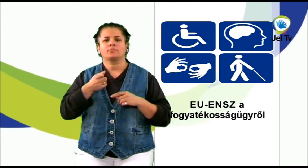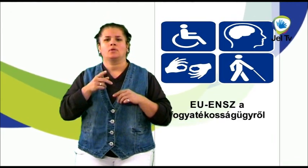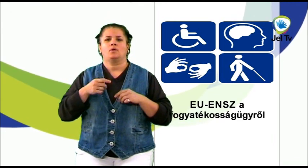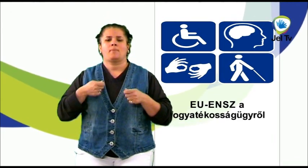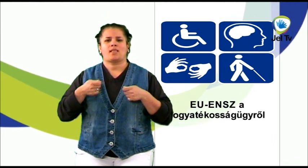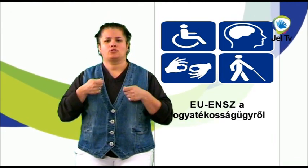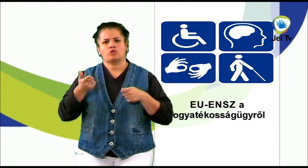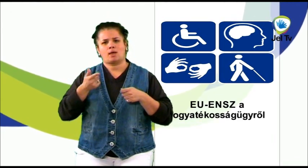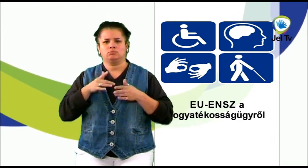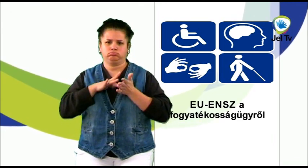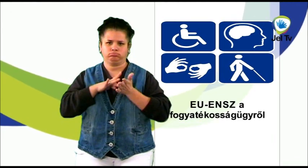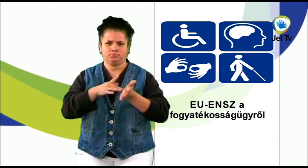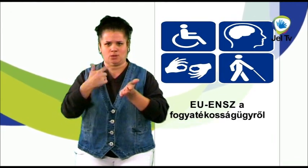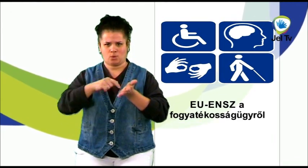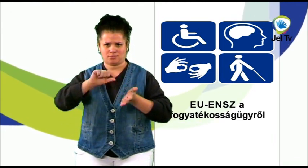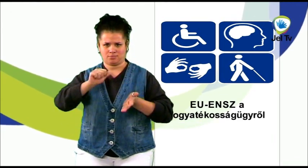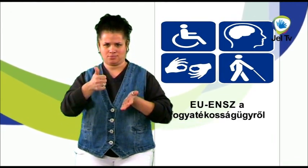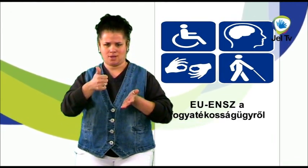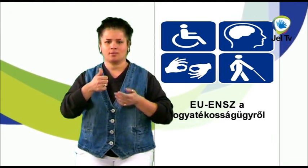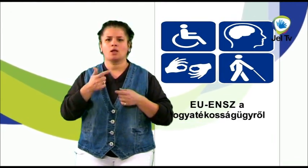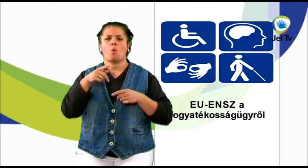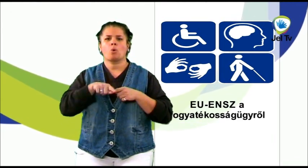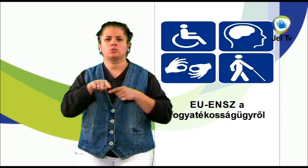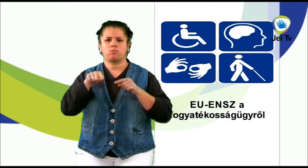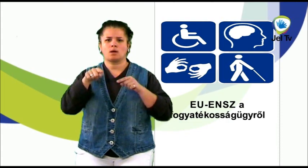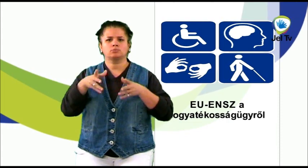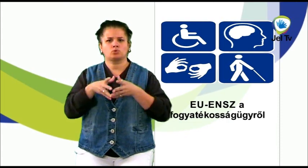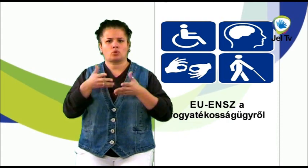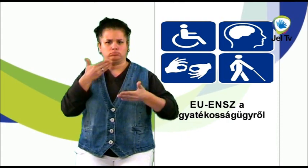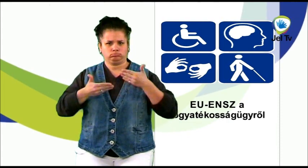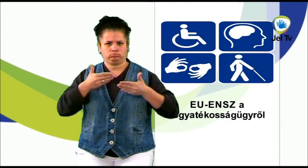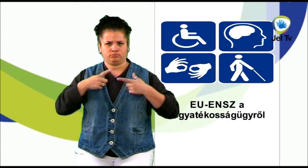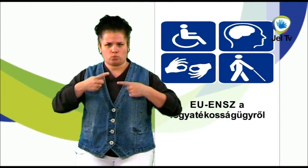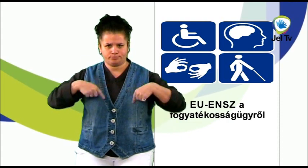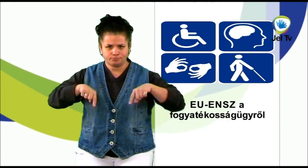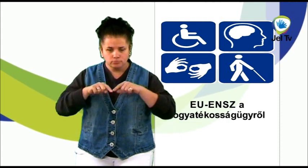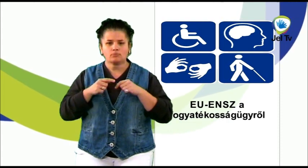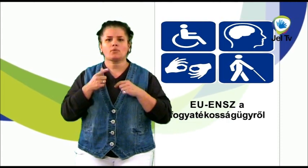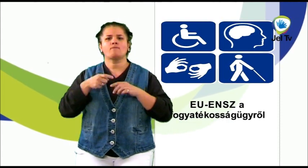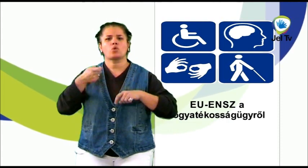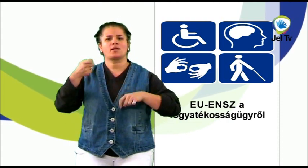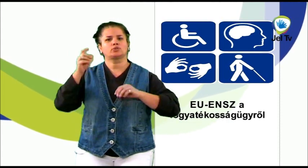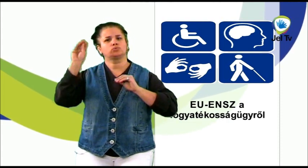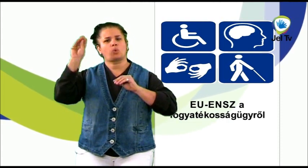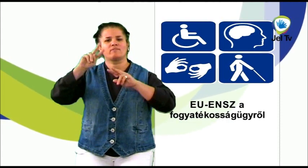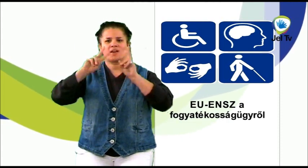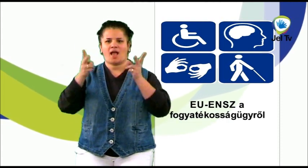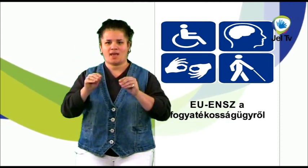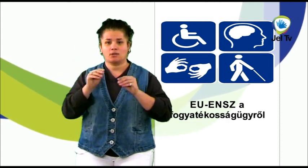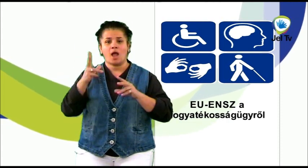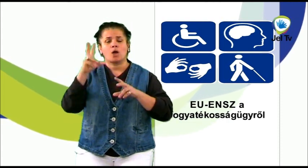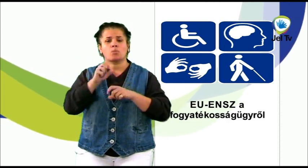A WHO menedzsere bemutatta a 2011 októberében közösen publikált fogyatékosságról szóló világjelentést.